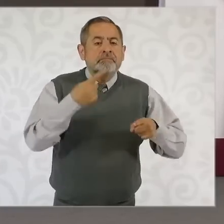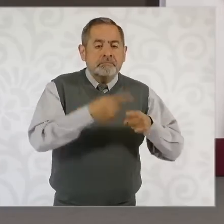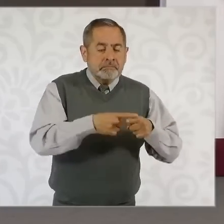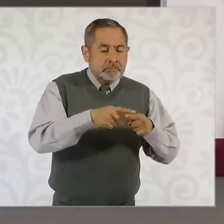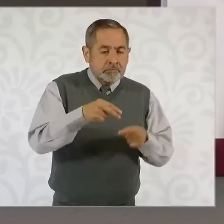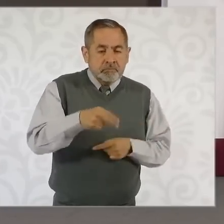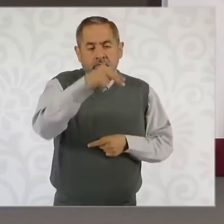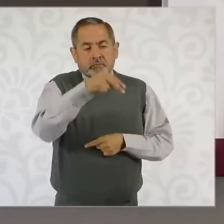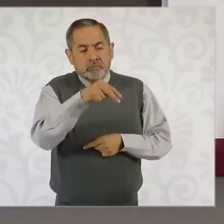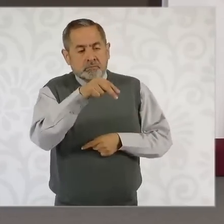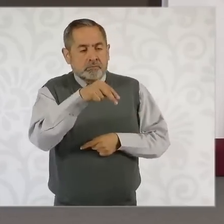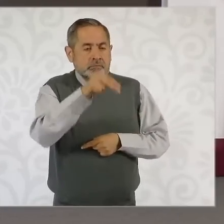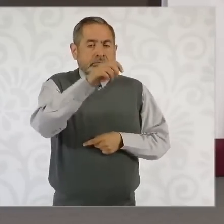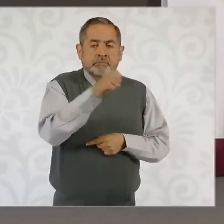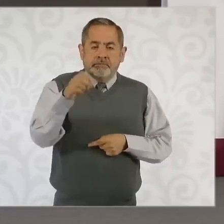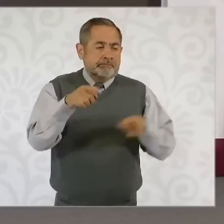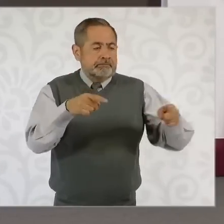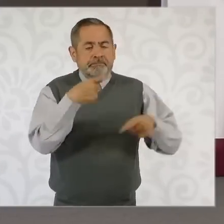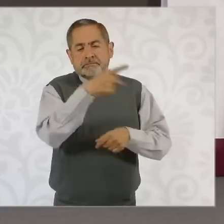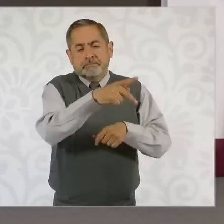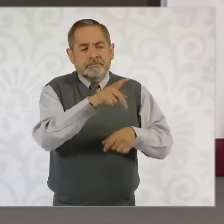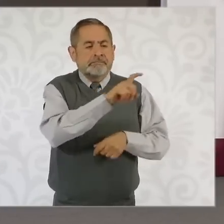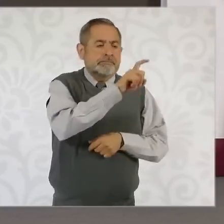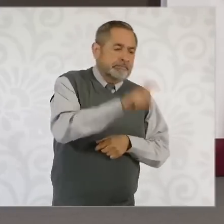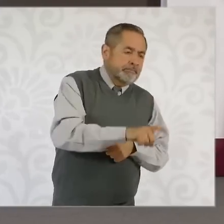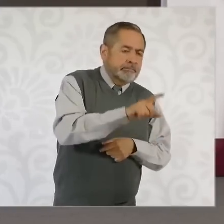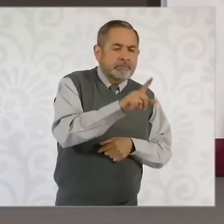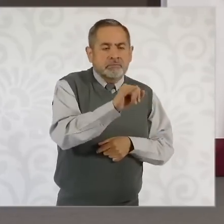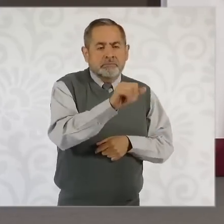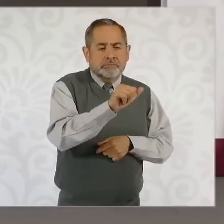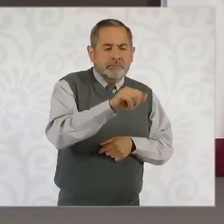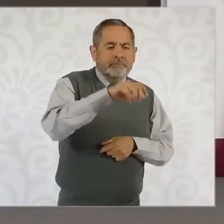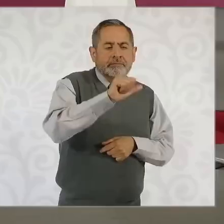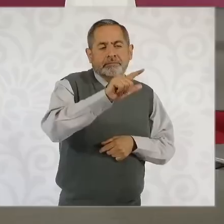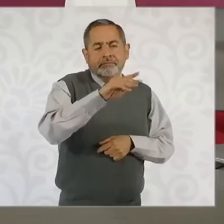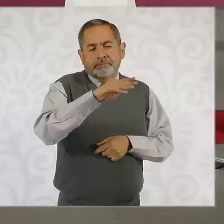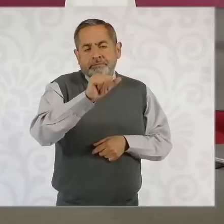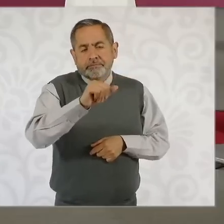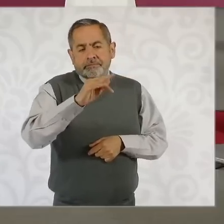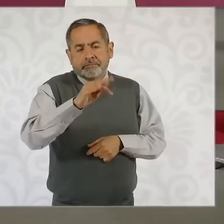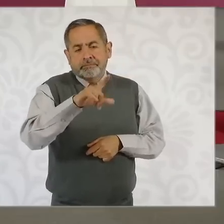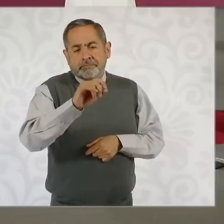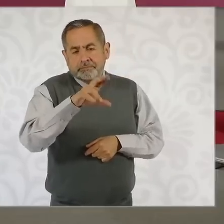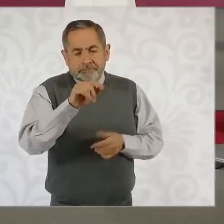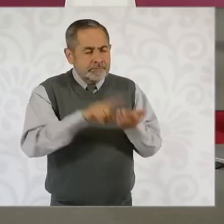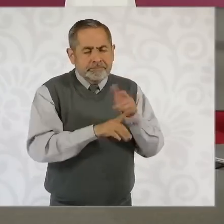Norte y noroeste por los estados de Texas Luisiana Misisipi labama y Florida y que se extiende hasta